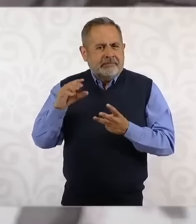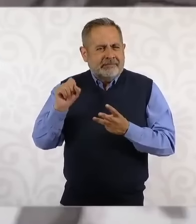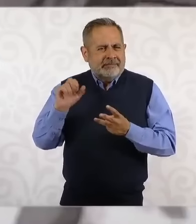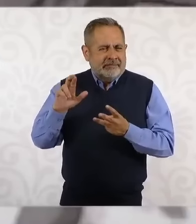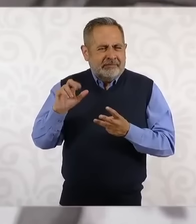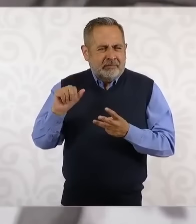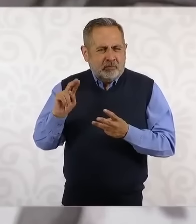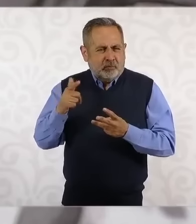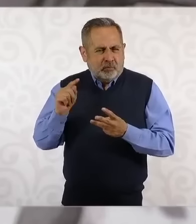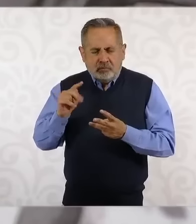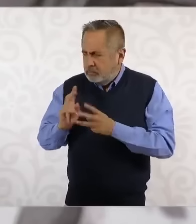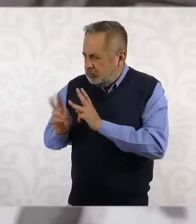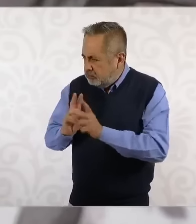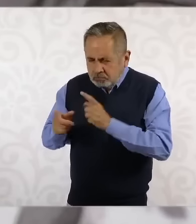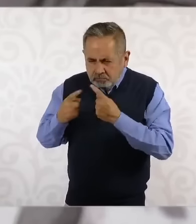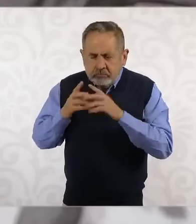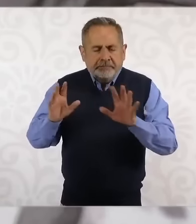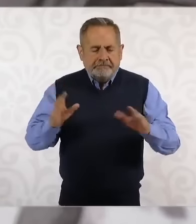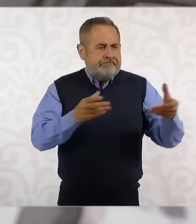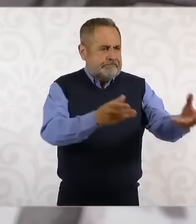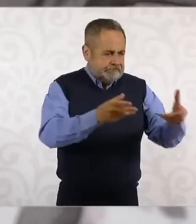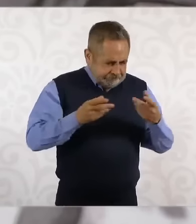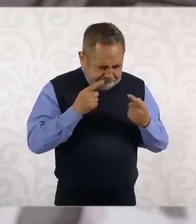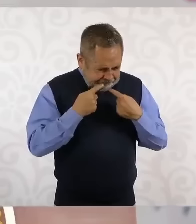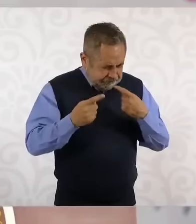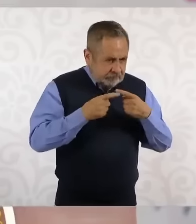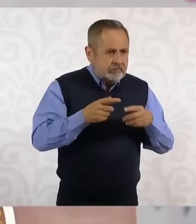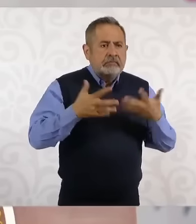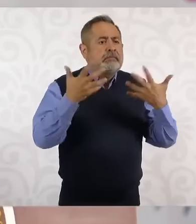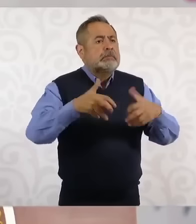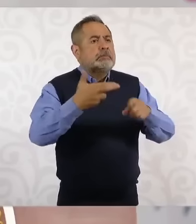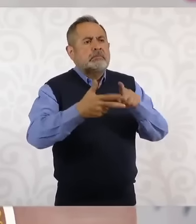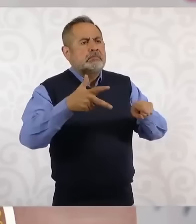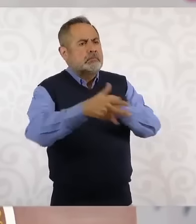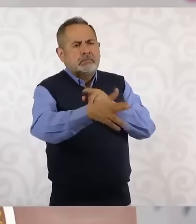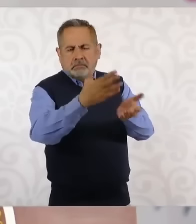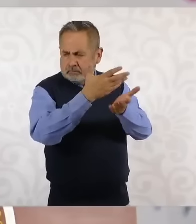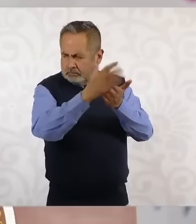deudas." Entonces, lo primero que hicimos fue quitar esas empresas. Primero porque son las que